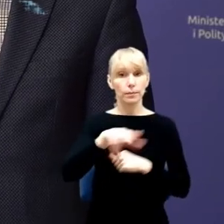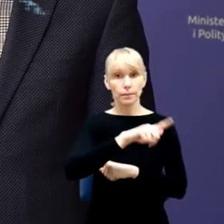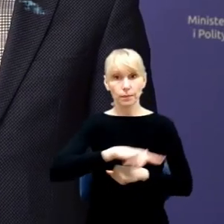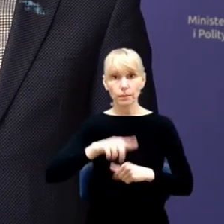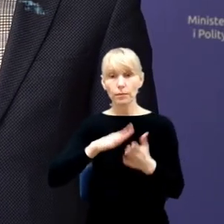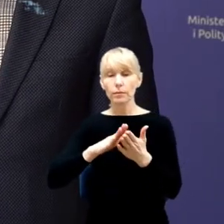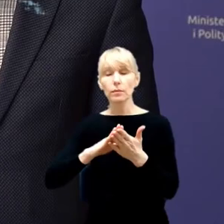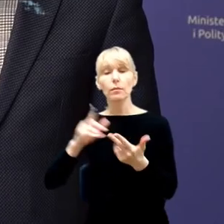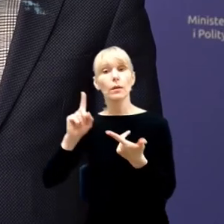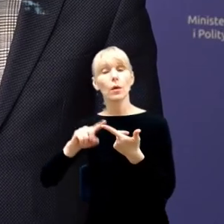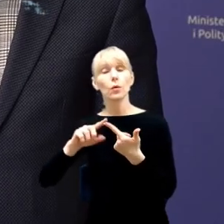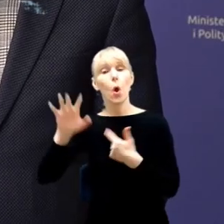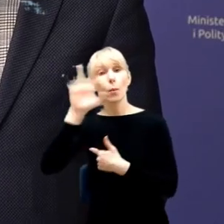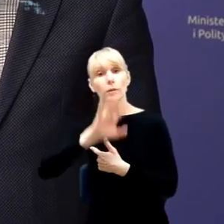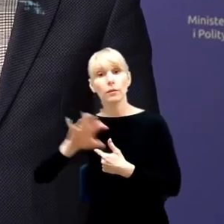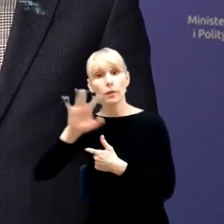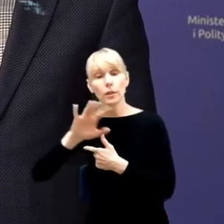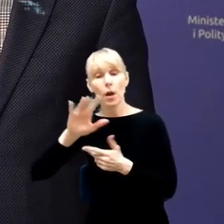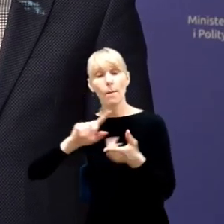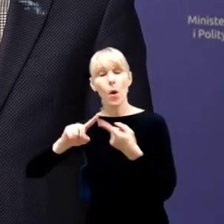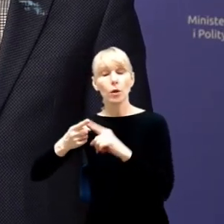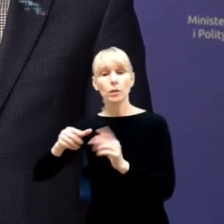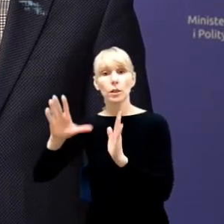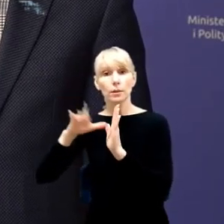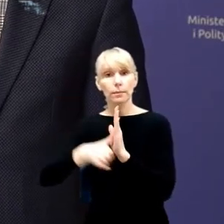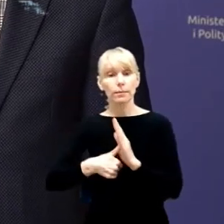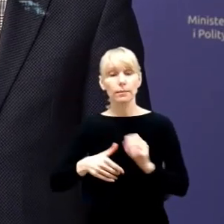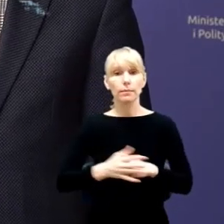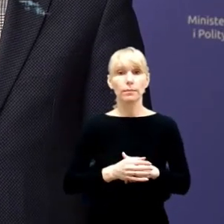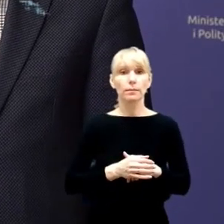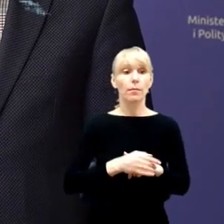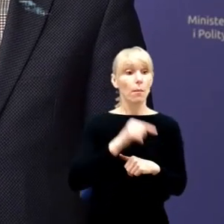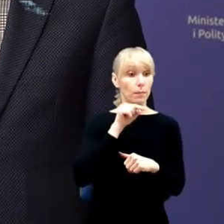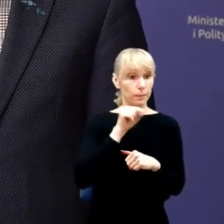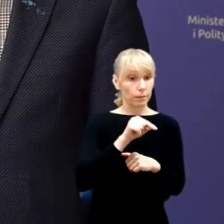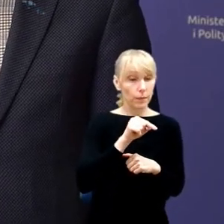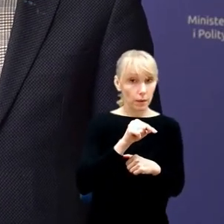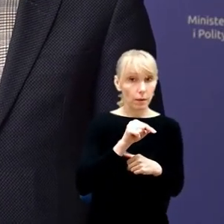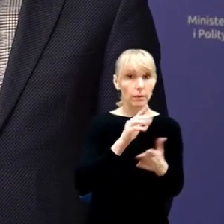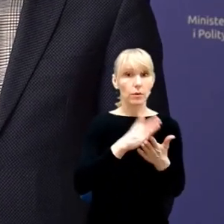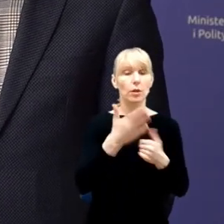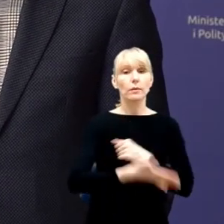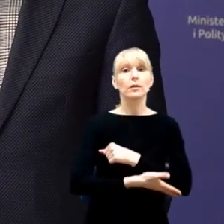Program Rozwój Lokalny to, jak Państwo doskonale wiedzą, wspieranie miast małych i średnich.